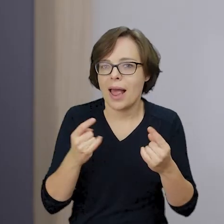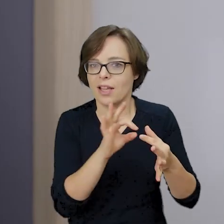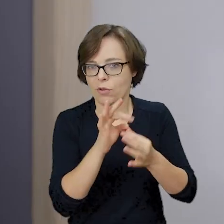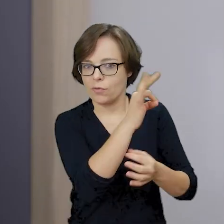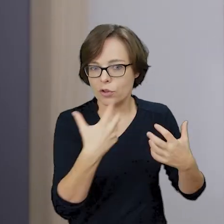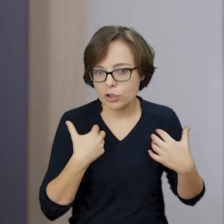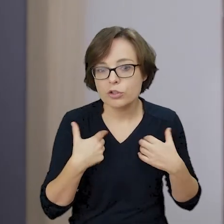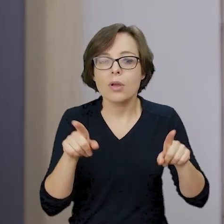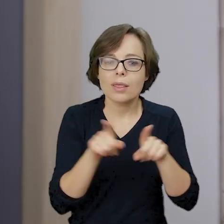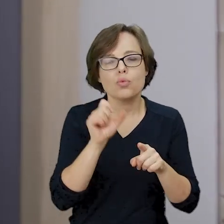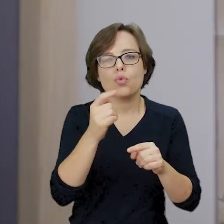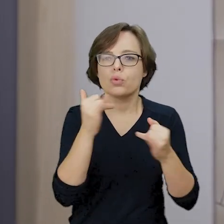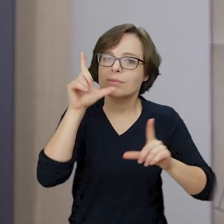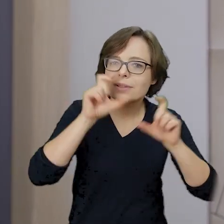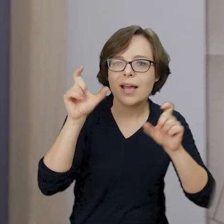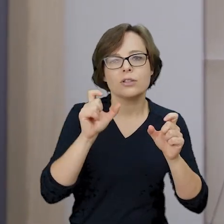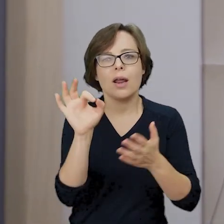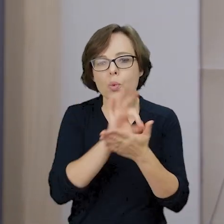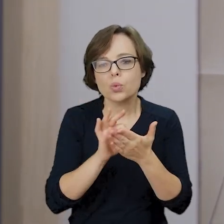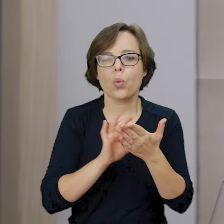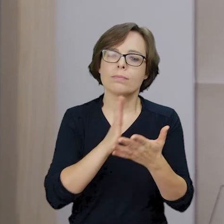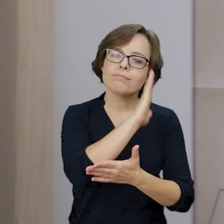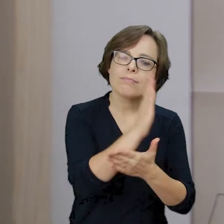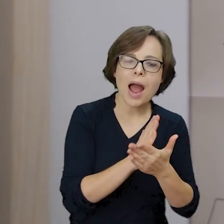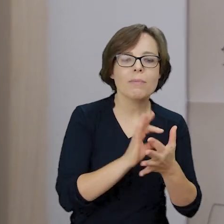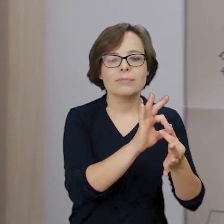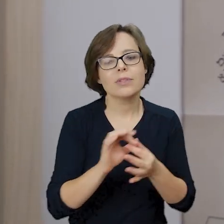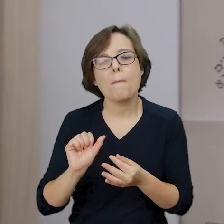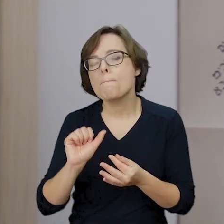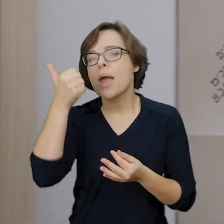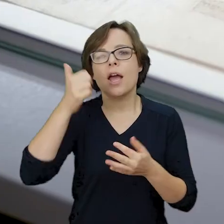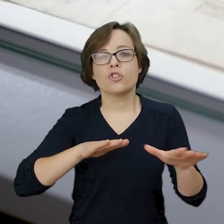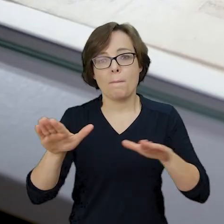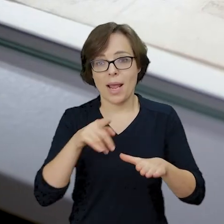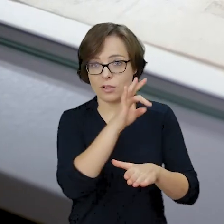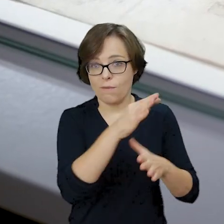A także zdjęcia, rysunki, mapy odnoszące się do pierwszego miejsca pochówku i mauzoleum